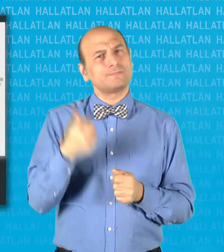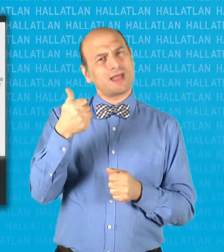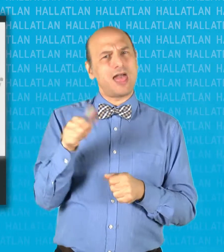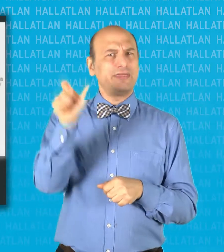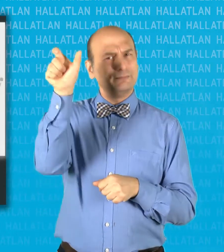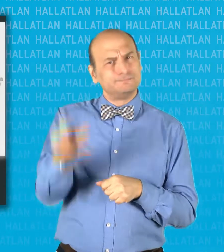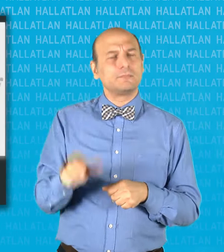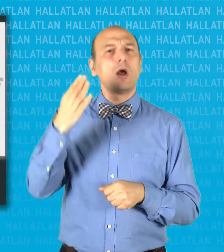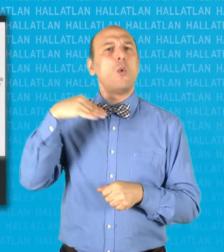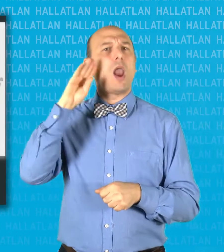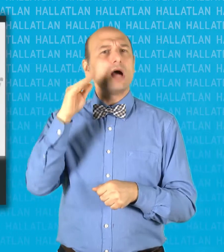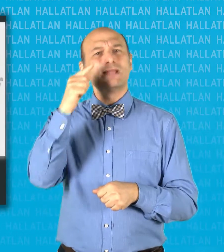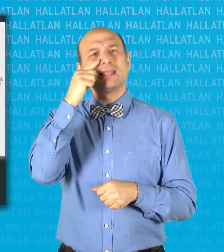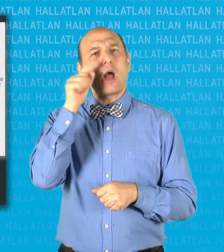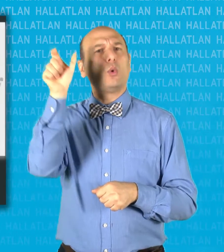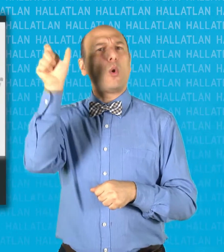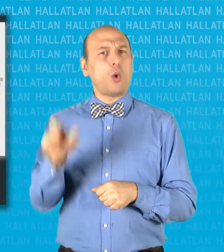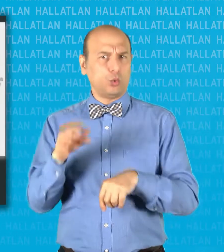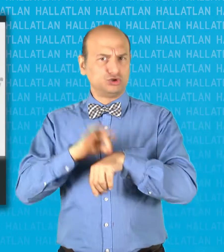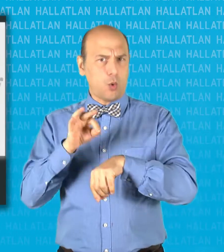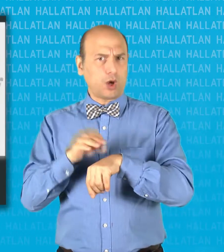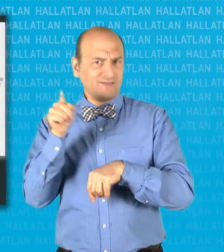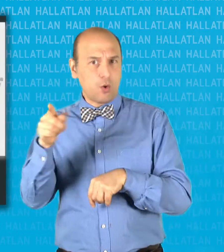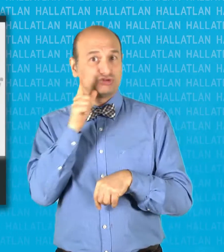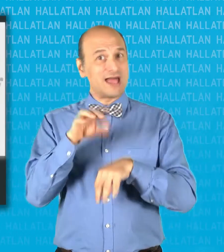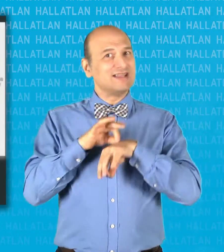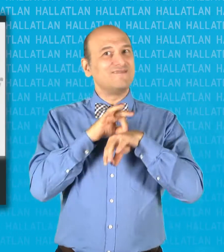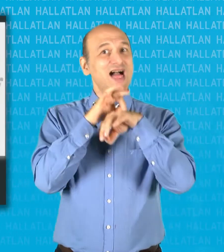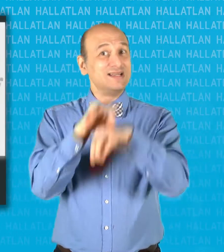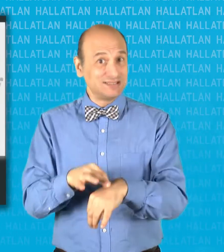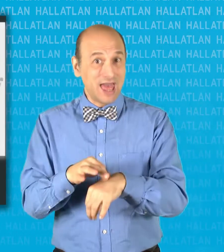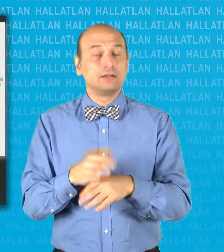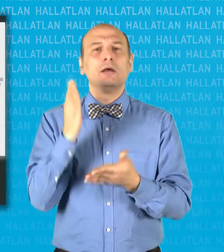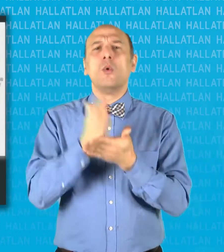A műtétet egy olasz neurológus, Dr. Sergio Canavero vezeti majd,